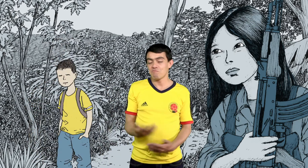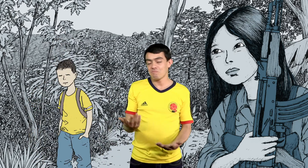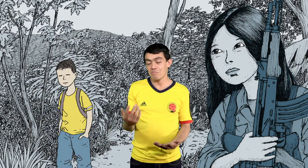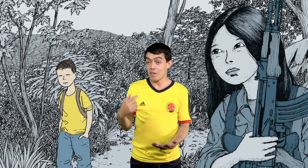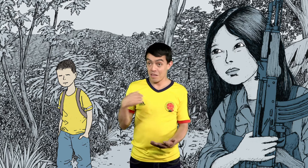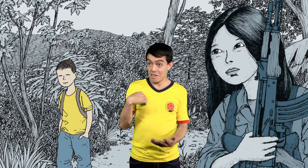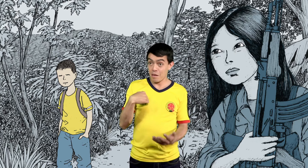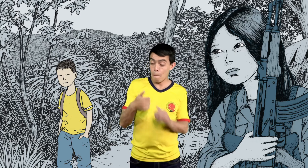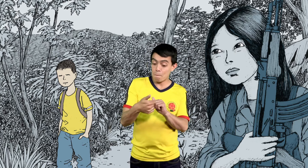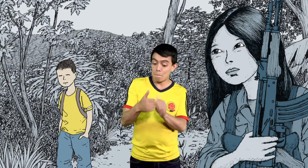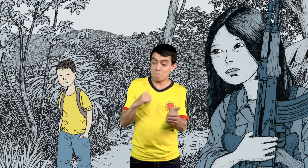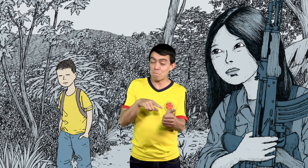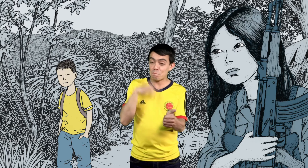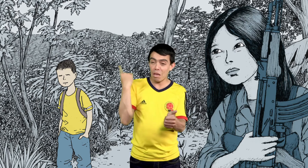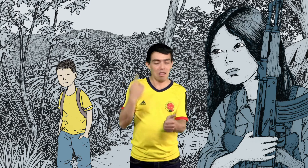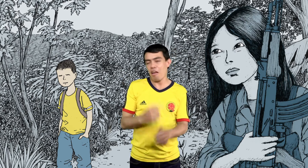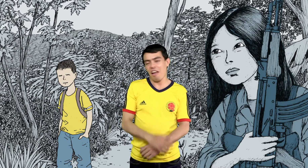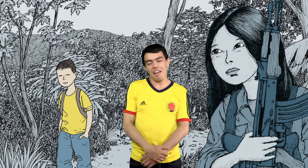Pues yo no voy a perder el año.